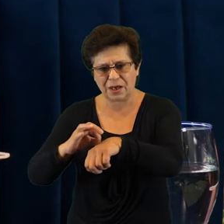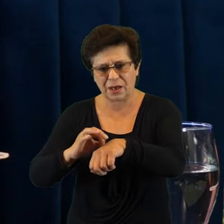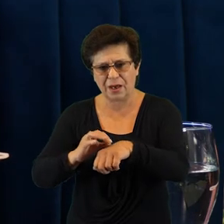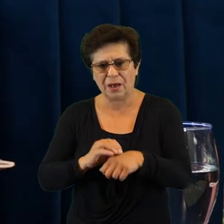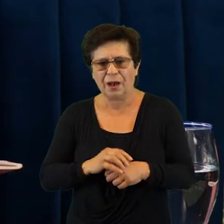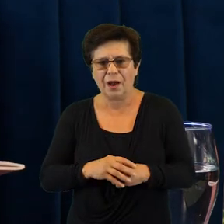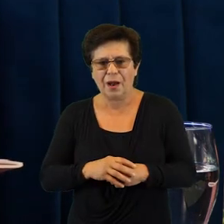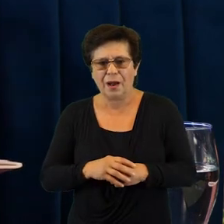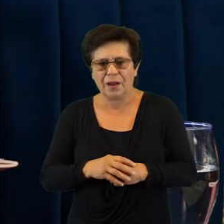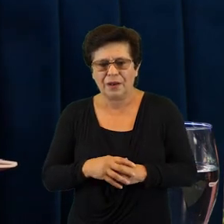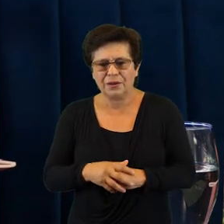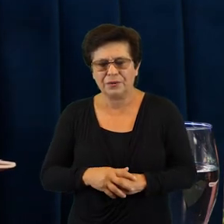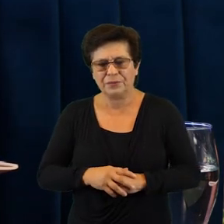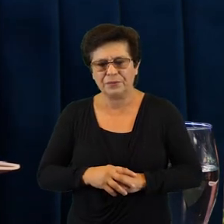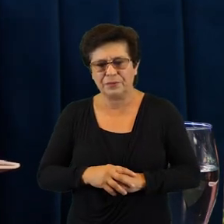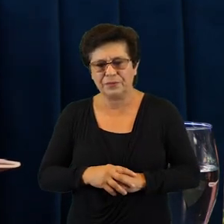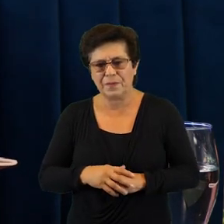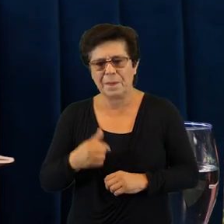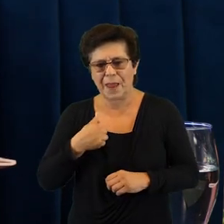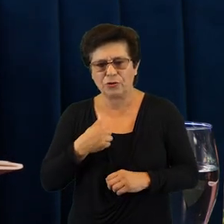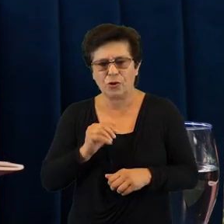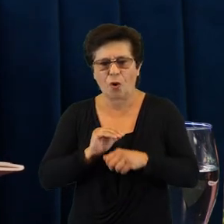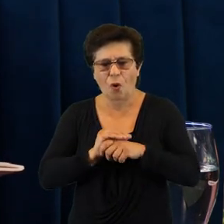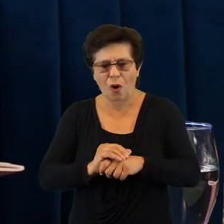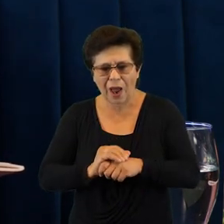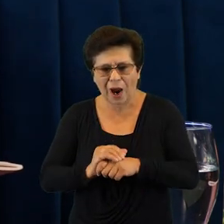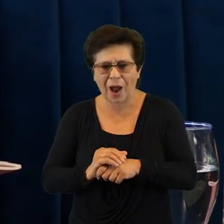a ojciec Wacław Oszajca, nasz kolega, poeta i jezuita,